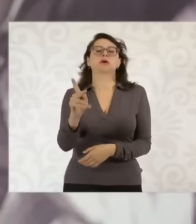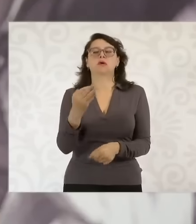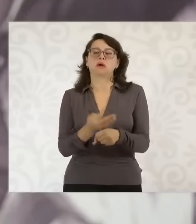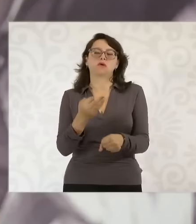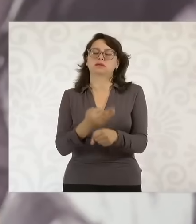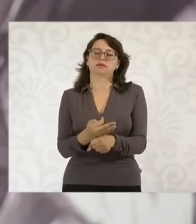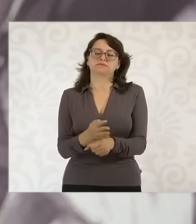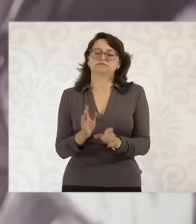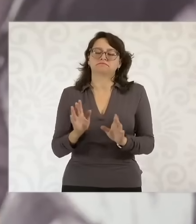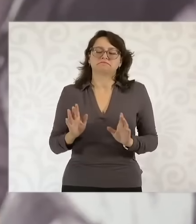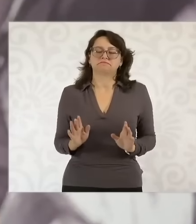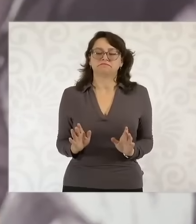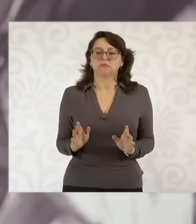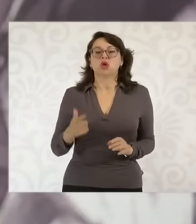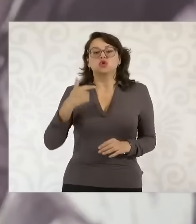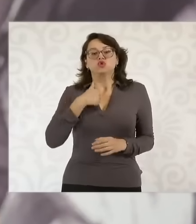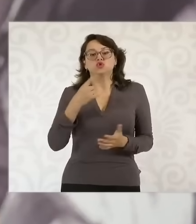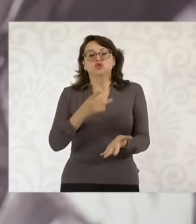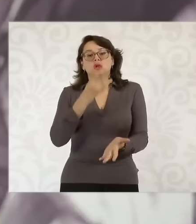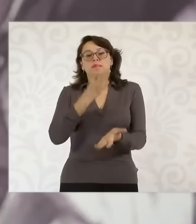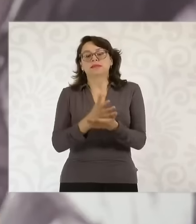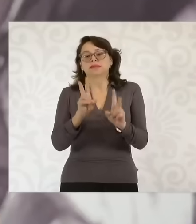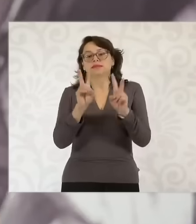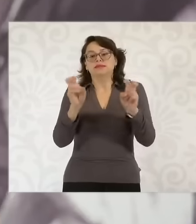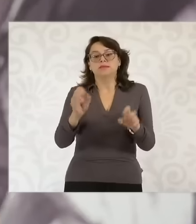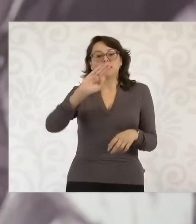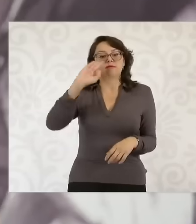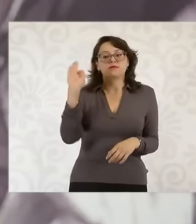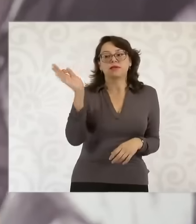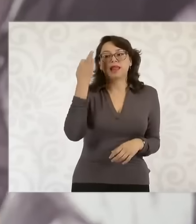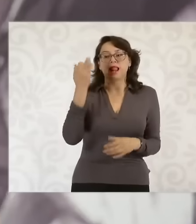voy a hablar sobre el tema de la garantía del gobierno federal. es la misma historia. Eh,